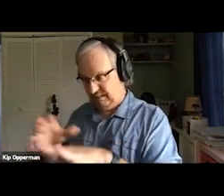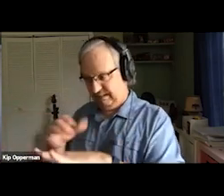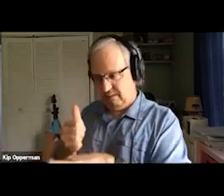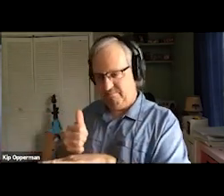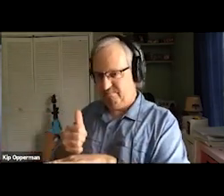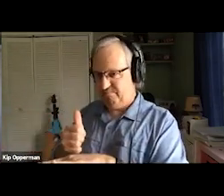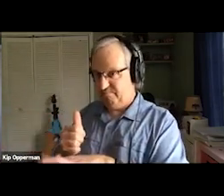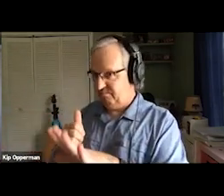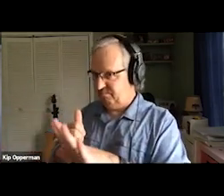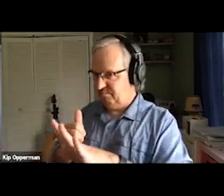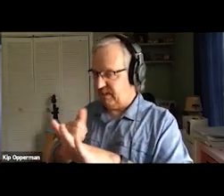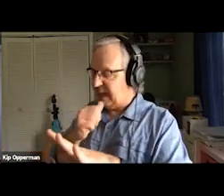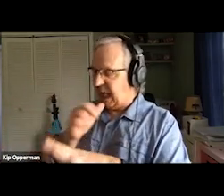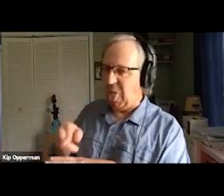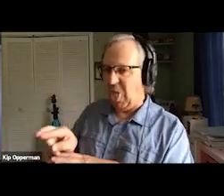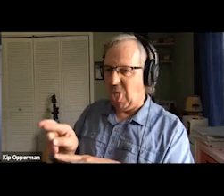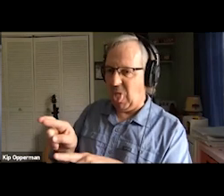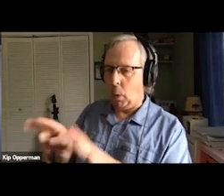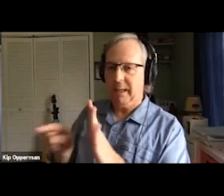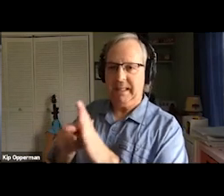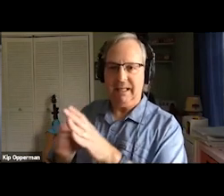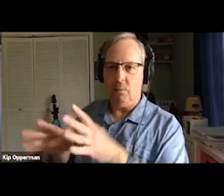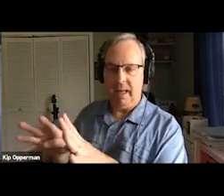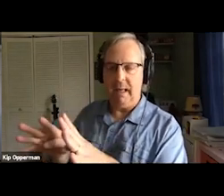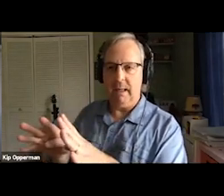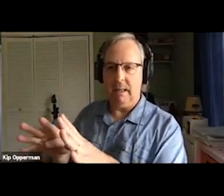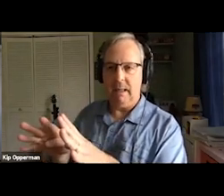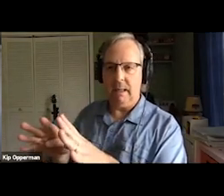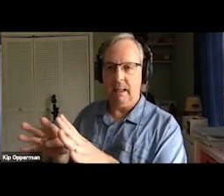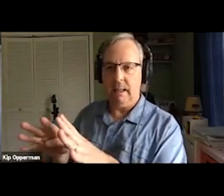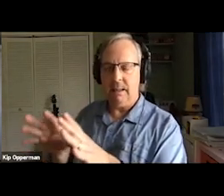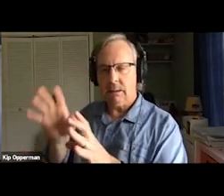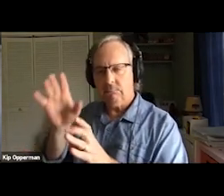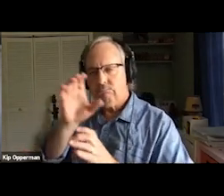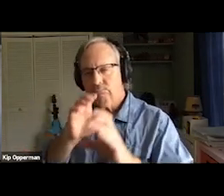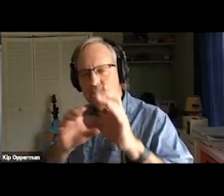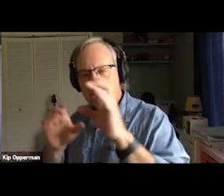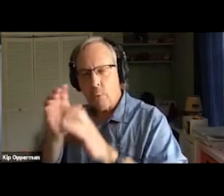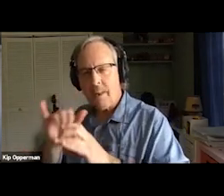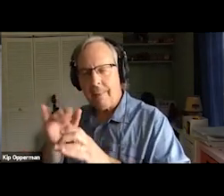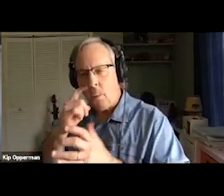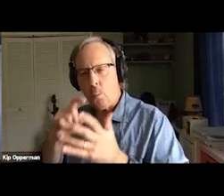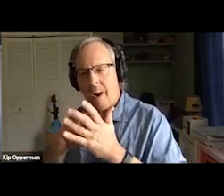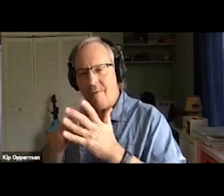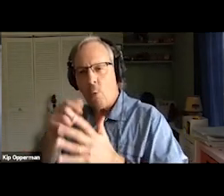que tienes que hacerlo de una manera buena o negativa, sino simplemente explorando eso y reconociendo por ti mismo lo que tiene más sentido.